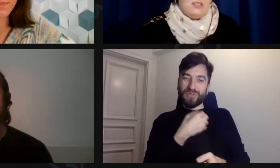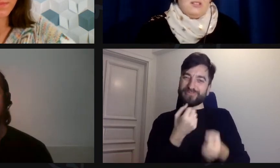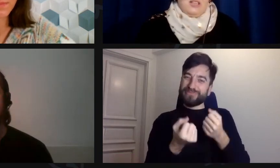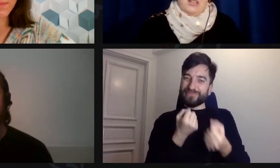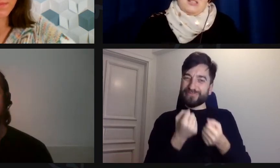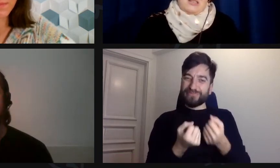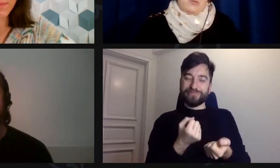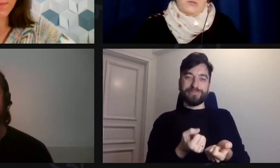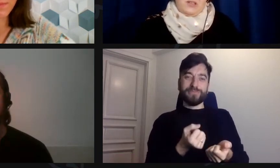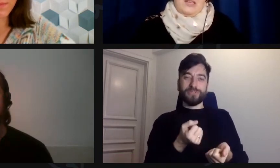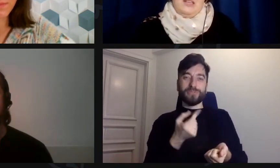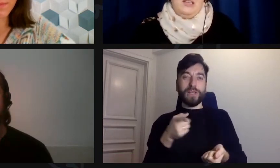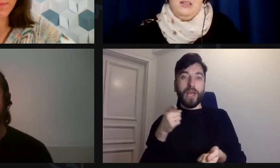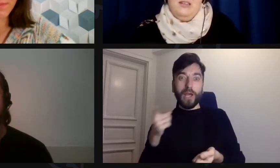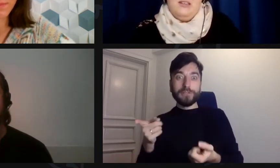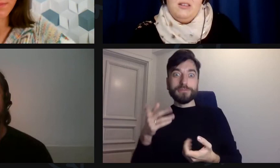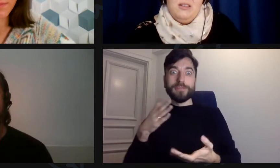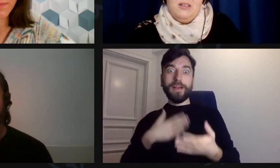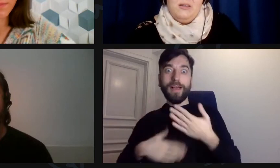To jest niesamowite.